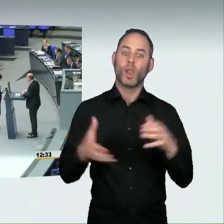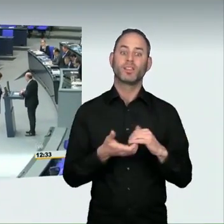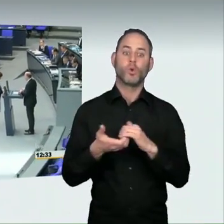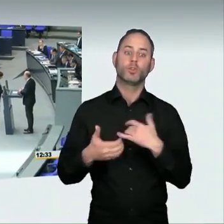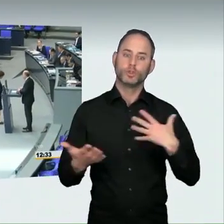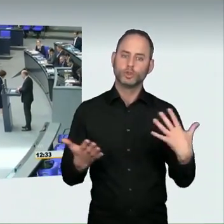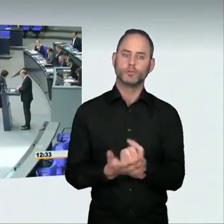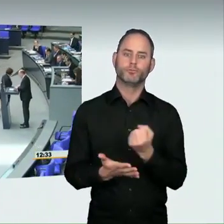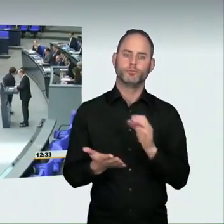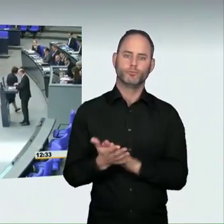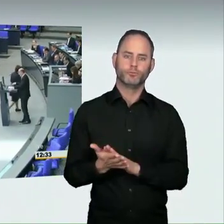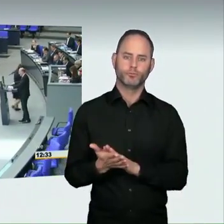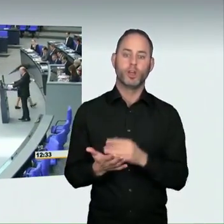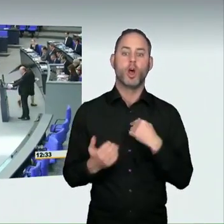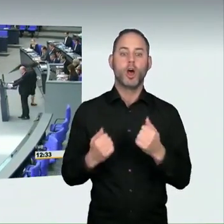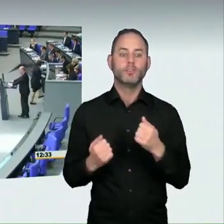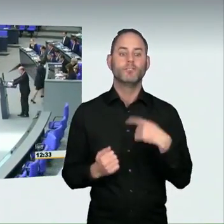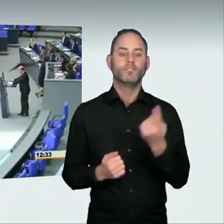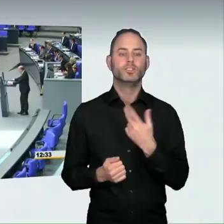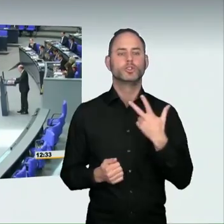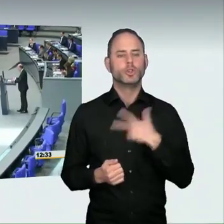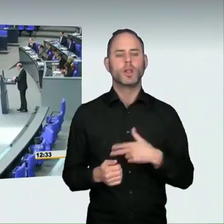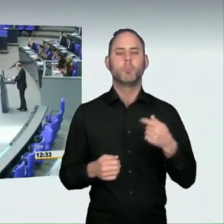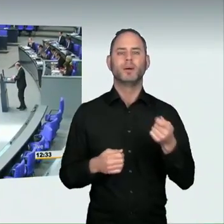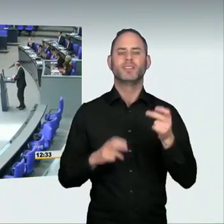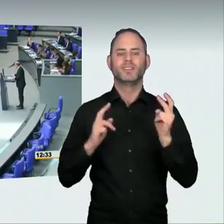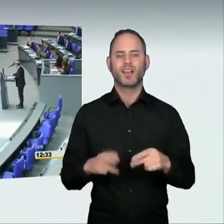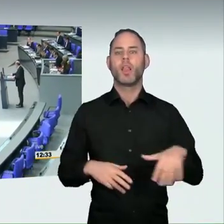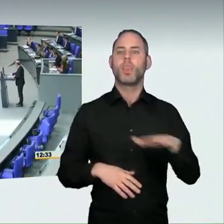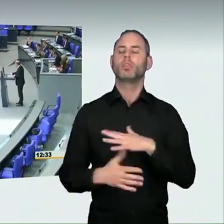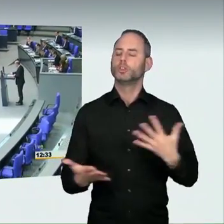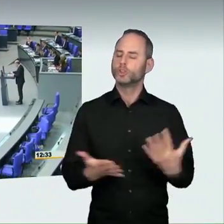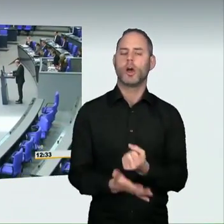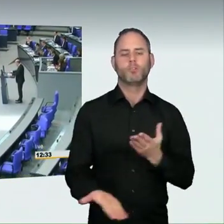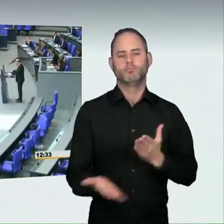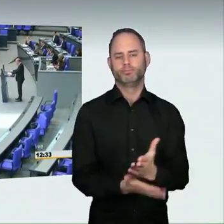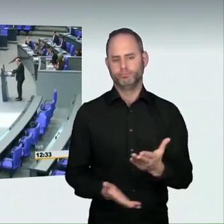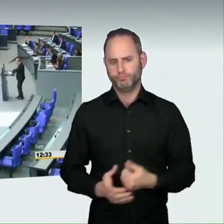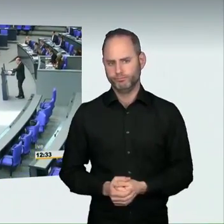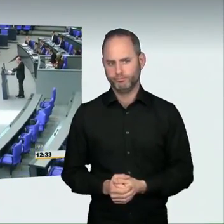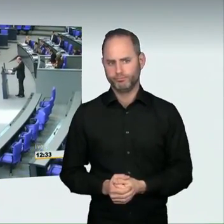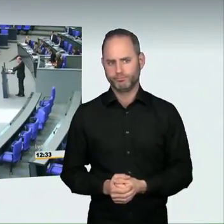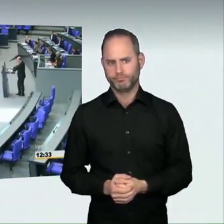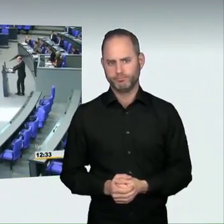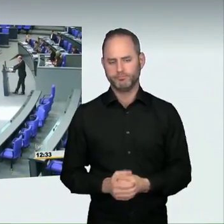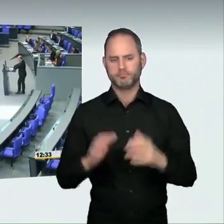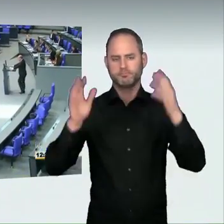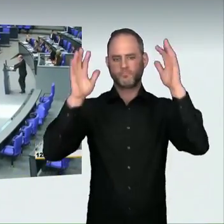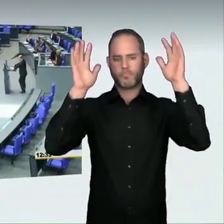(Sprecherwechsel): Frau Präsidentin! Meine sehr verehrten Damen und Herren! Liebe Kolleginnen und Kollegen! Das Thema „Miete und Wohnen“